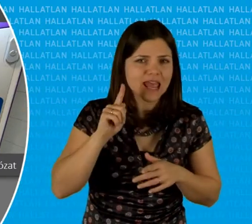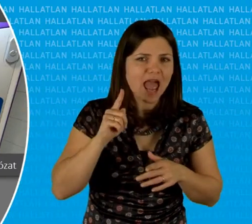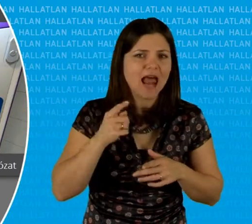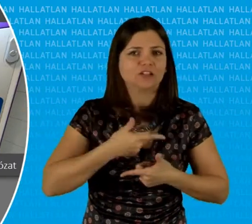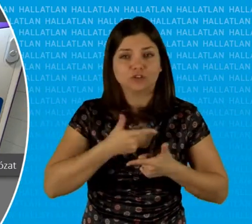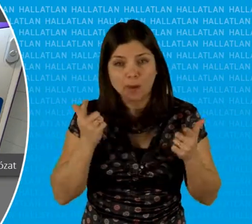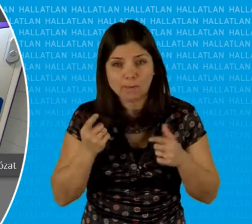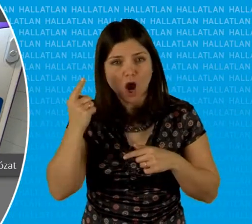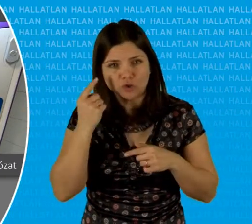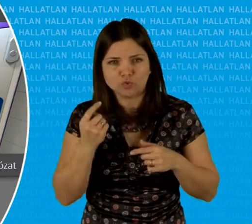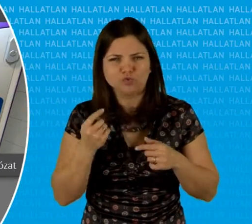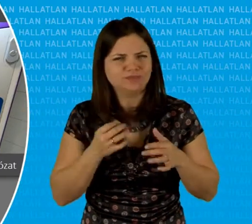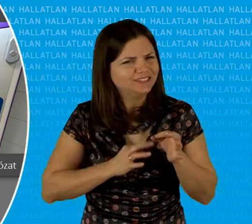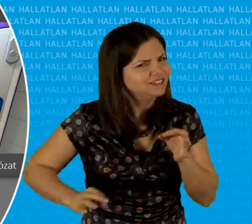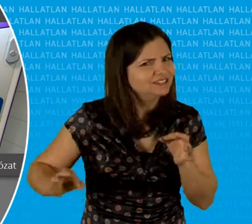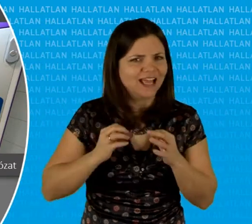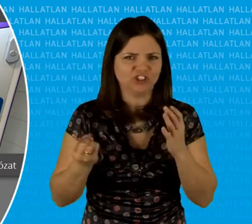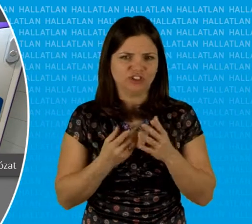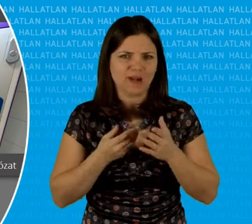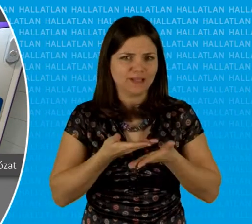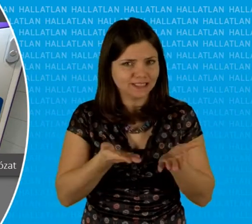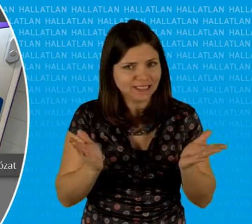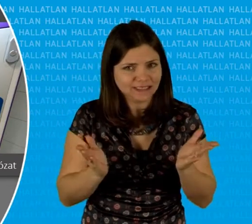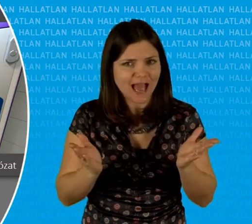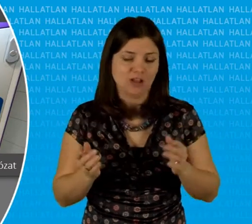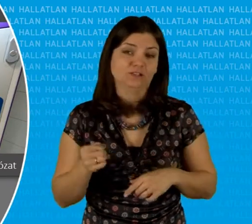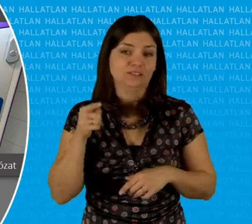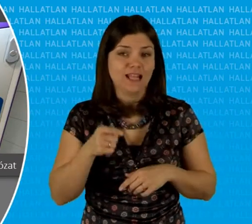éjjel-nappal hozzáférhető legyen a teljes termékkínálat.